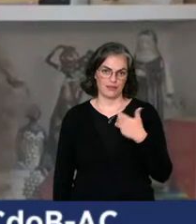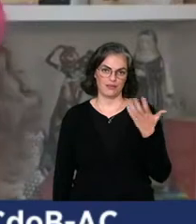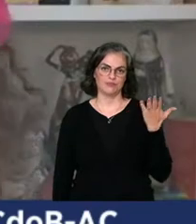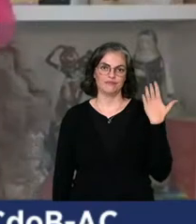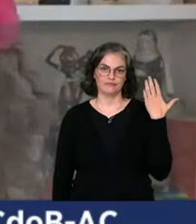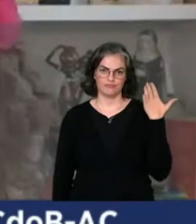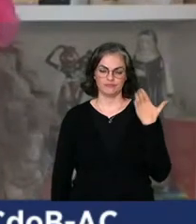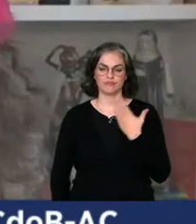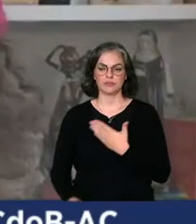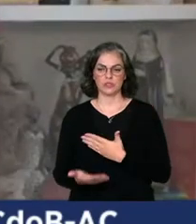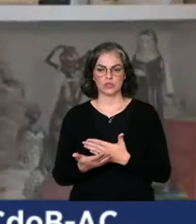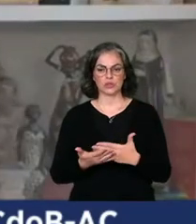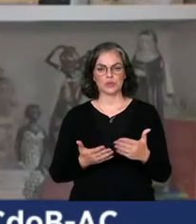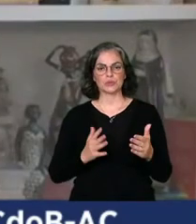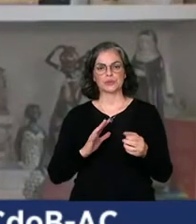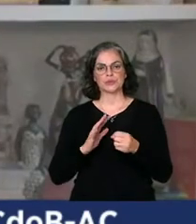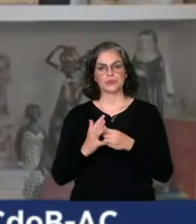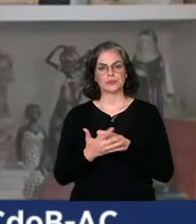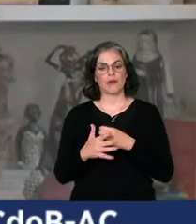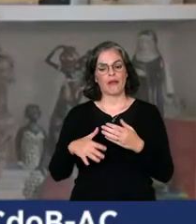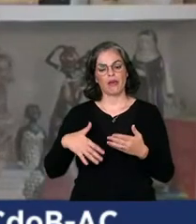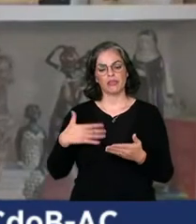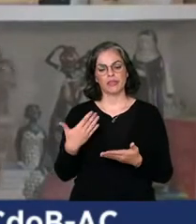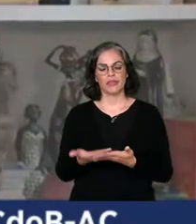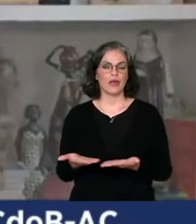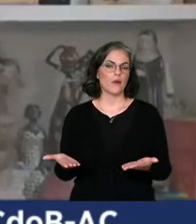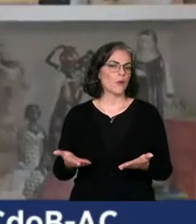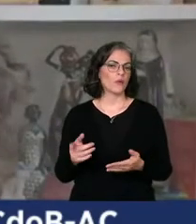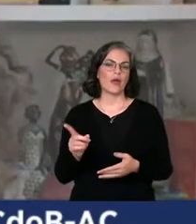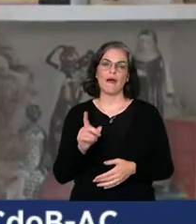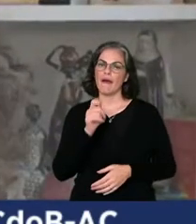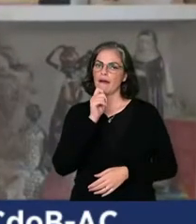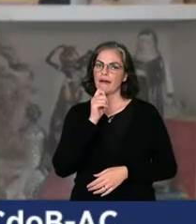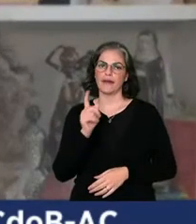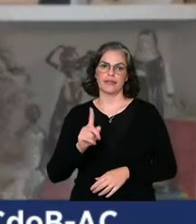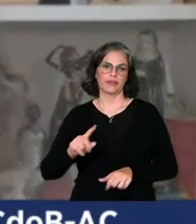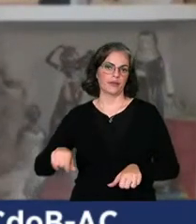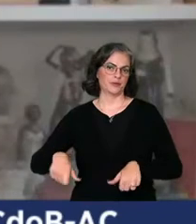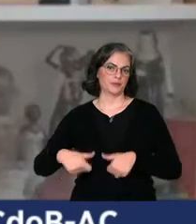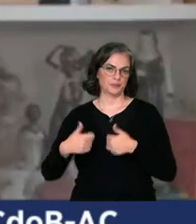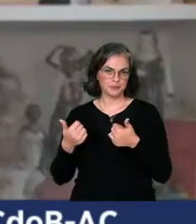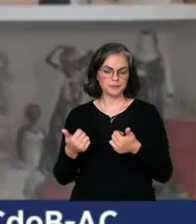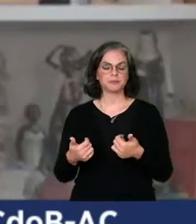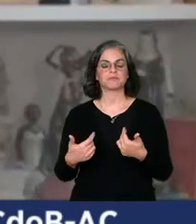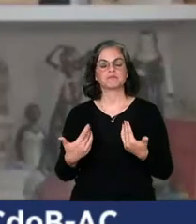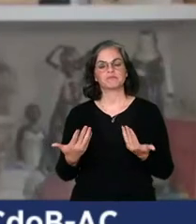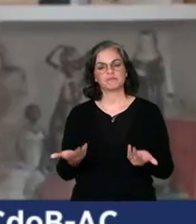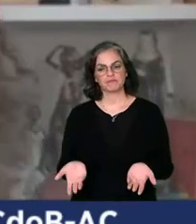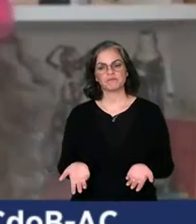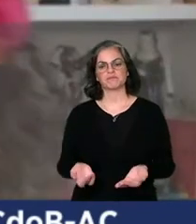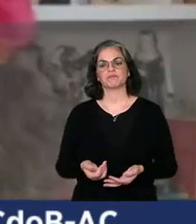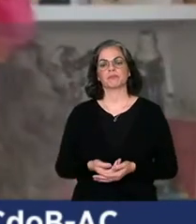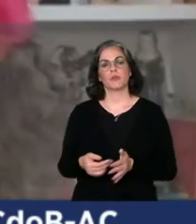PRIMEIROS A ENCERRAR OS SEUS TRABALHOS QUANDO INICIOU A PANDEMIA E ATÉ HOJE NÃO TIVERAM ESSE PROCESSO RECUPERADO E NÓS QUEREMOS A DEVOLUÇÃO DO DINHEIRO QUE É